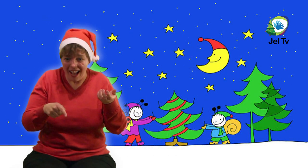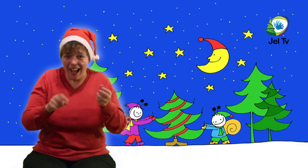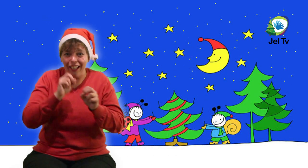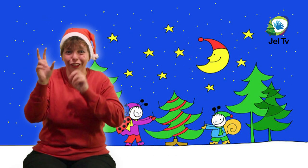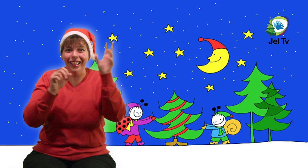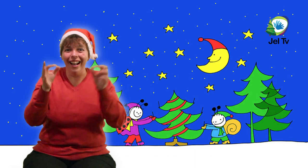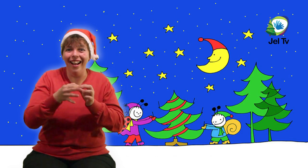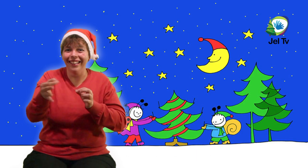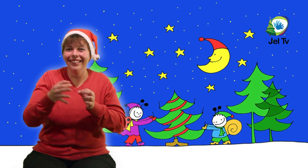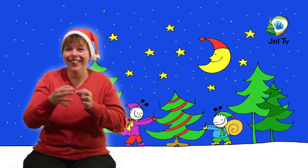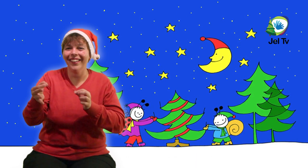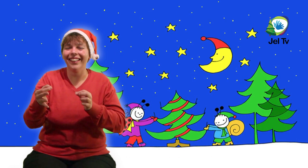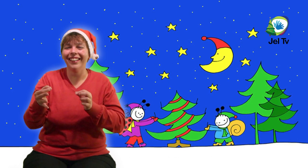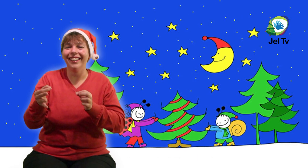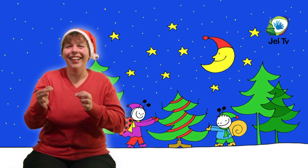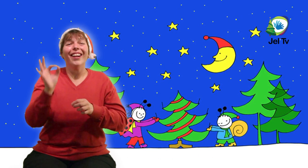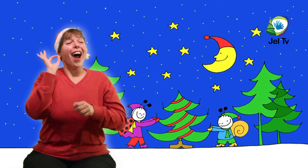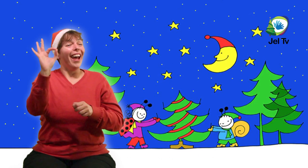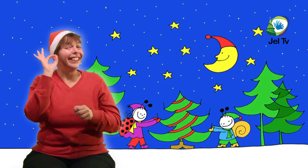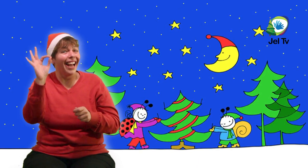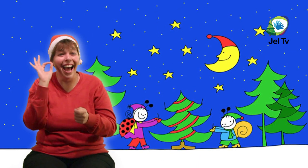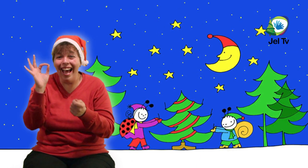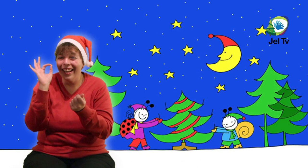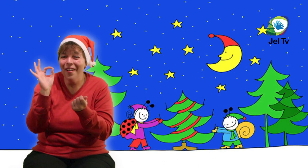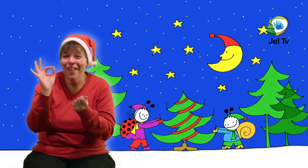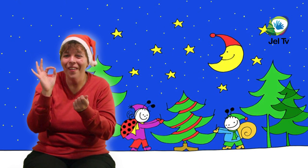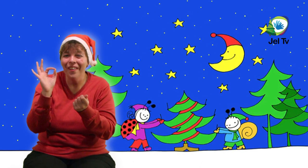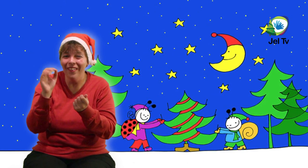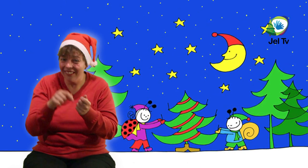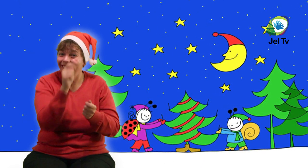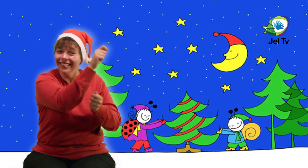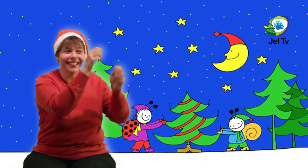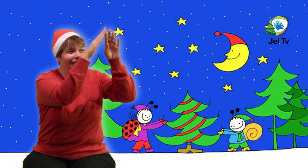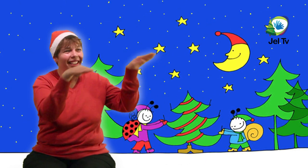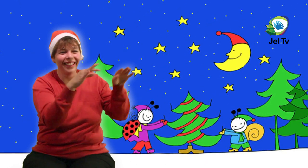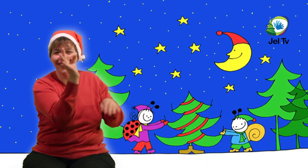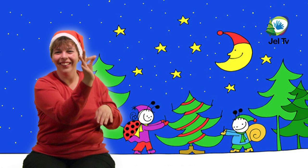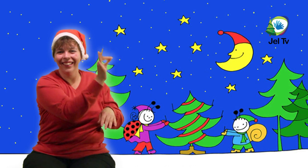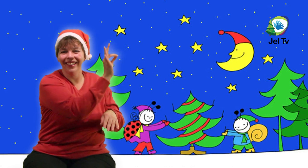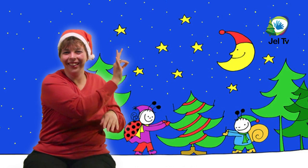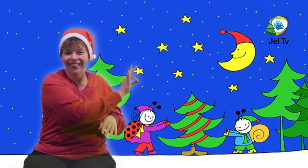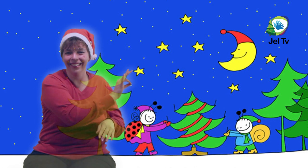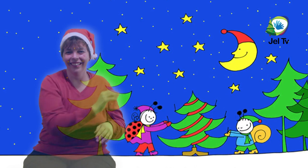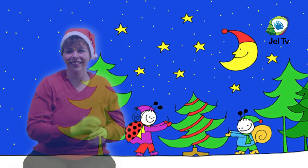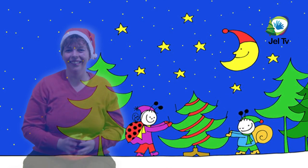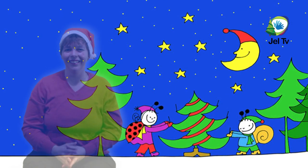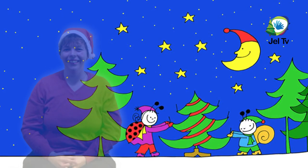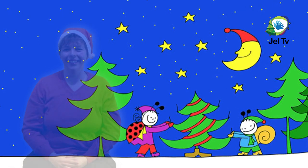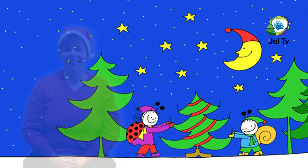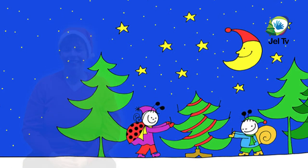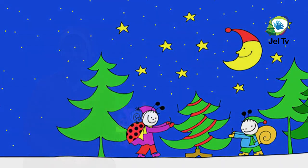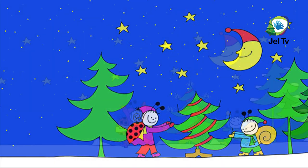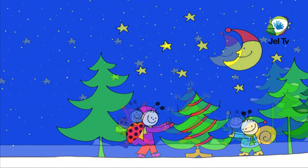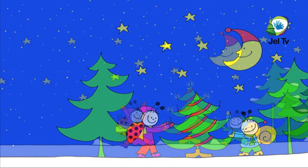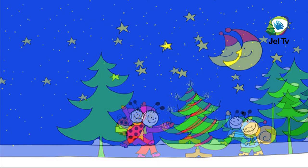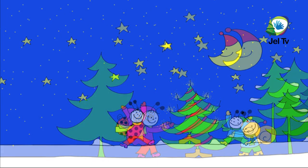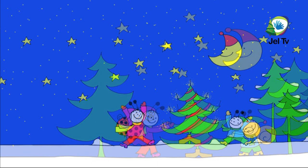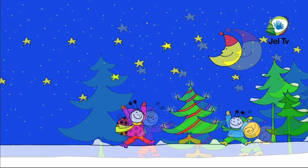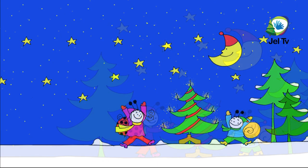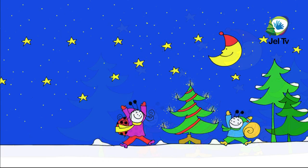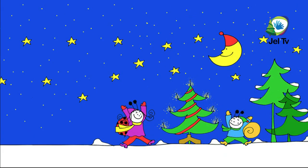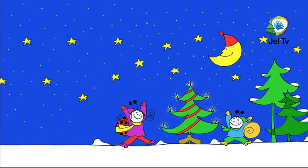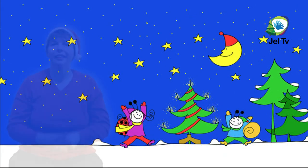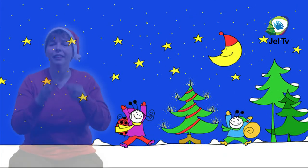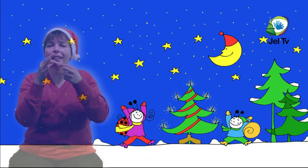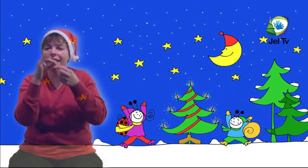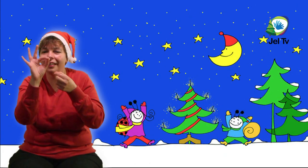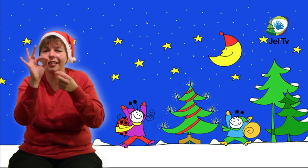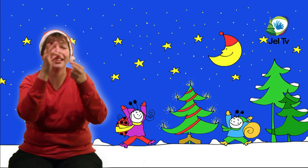Csillagszórók! Jaj, de jó! Rakjuk fel őket a fára!